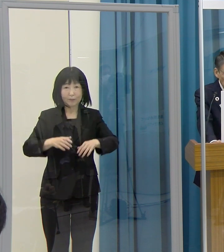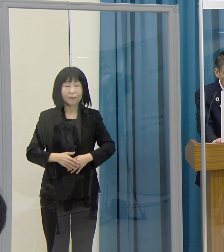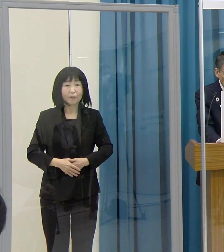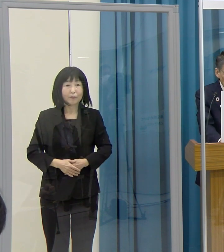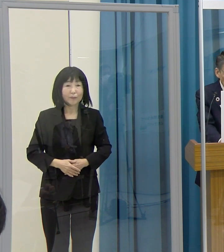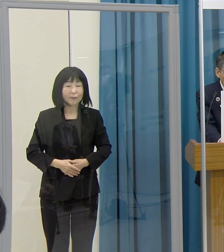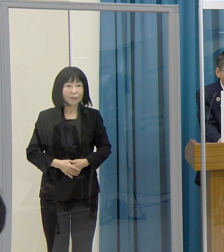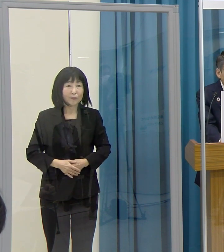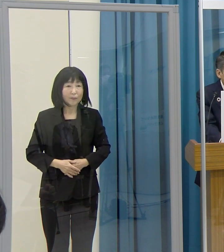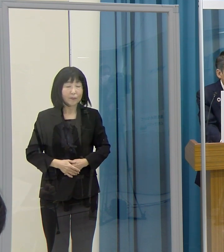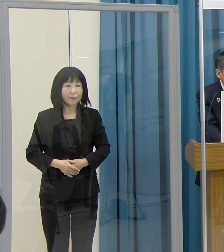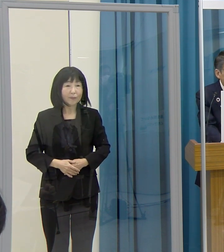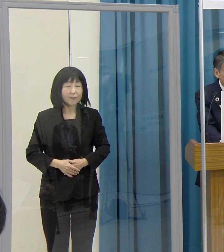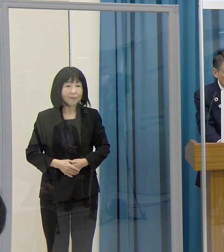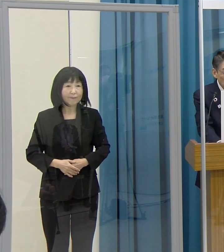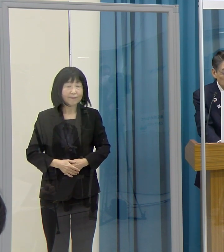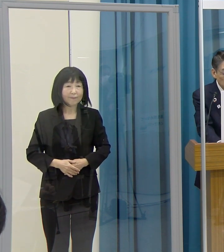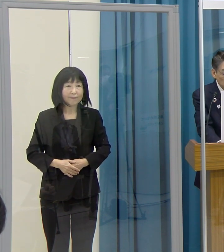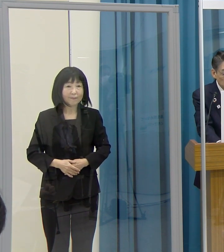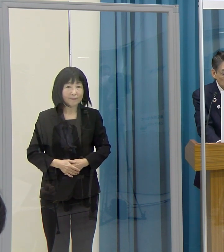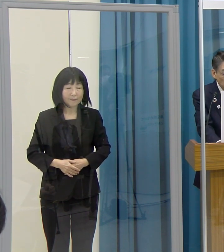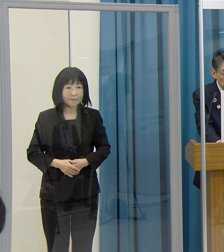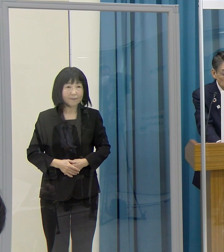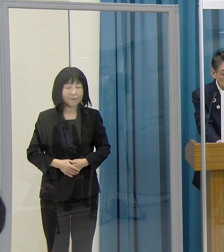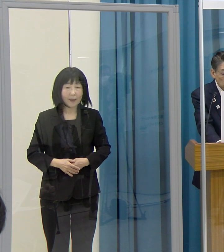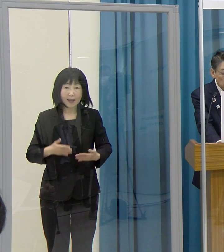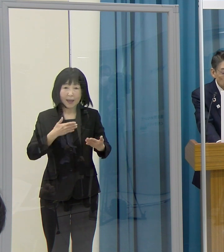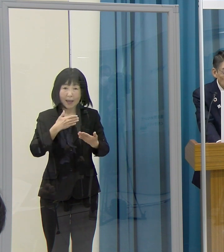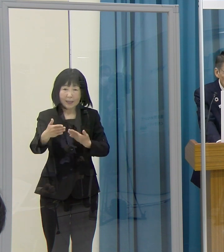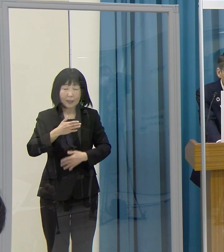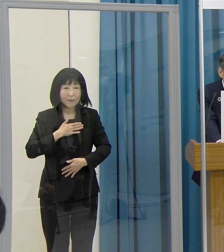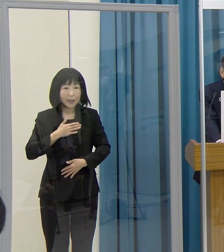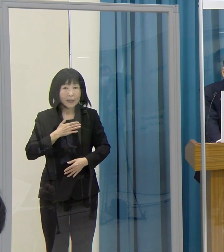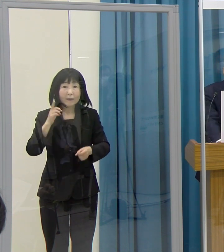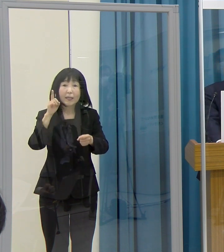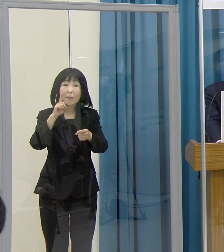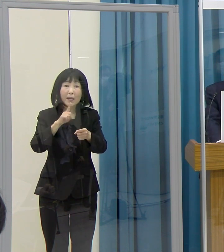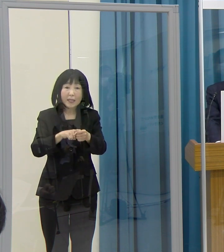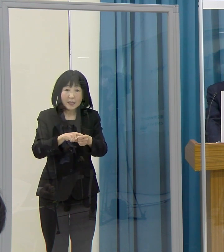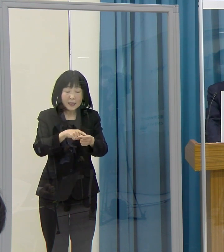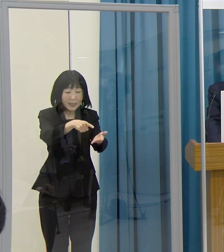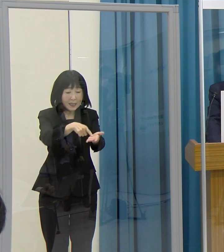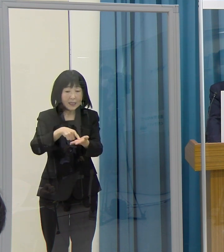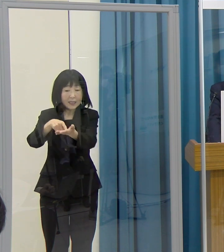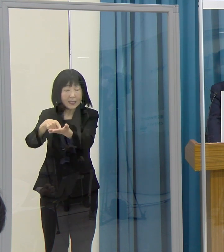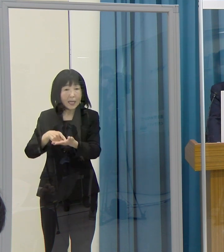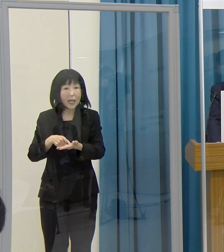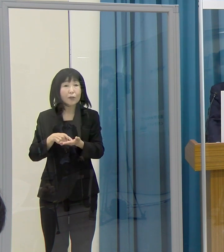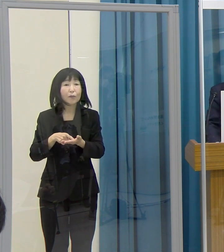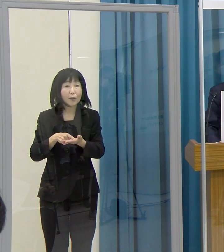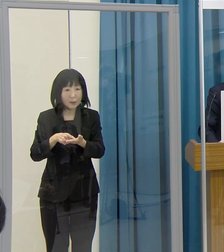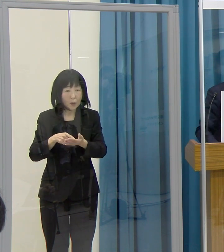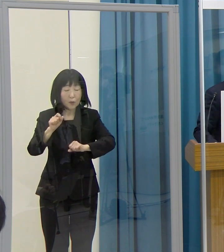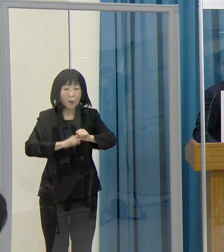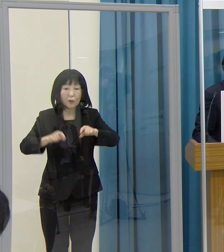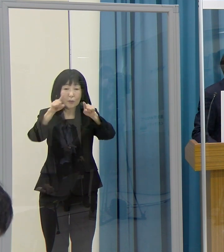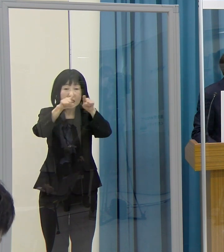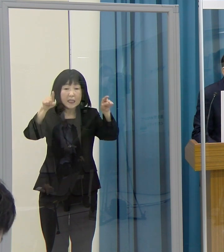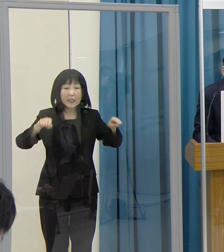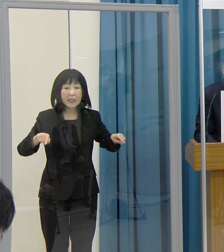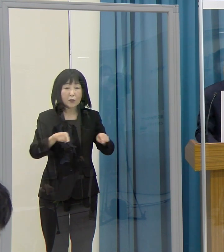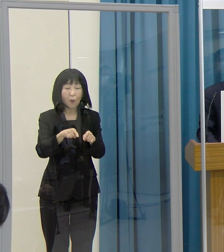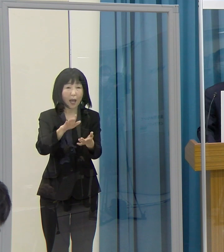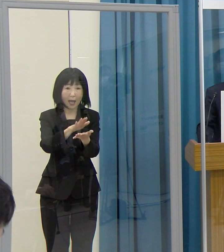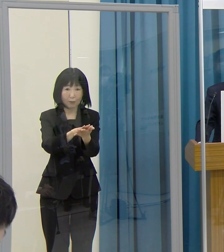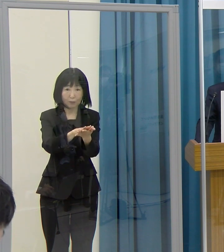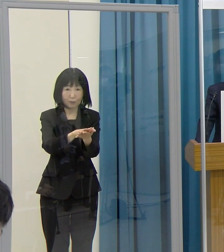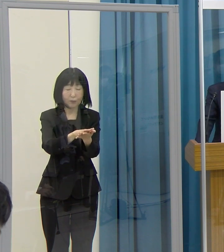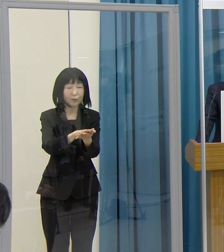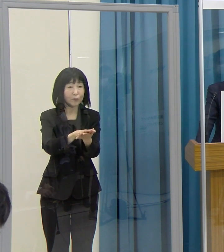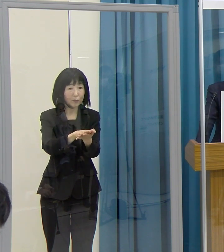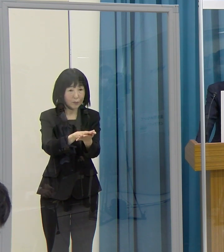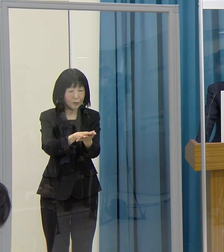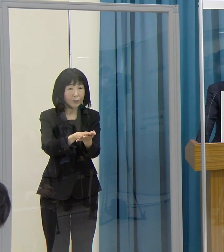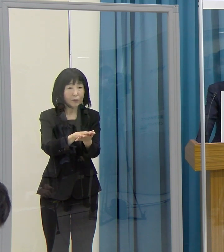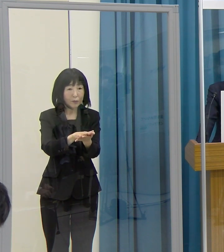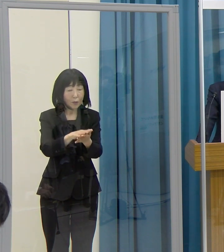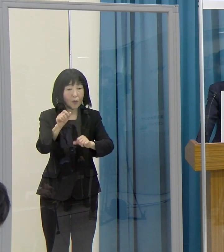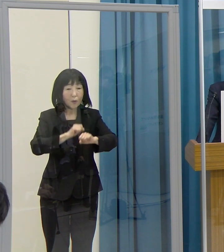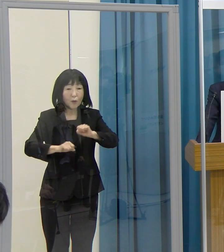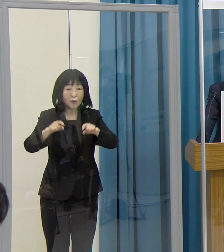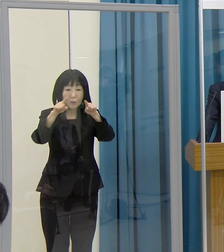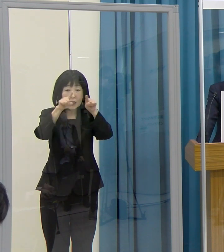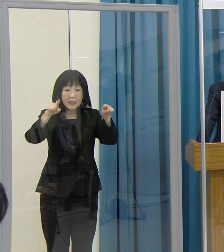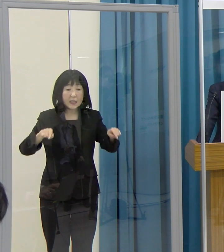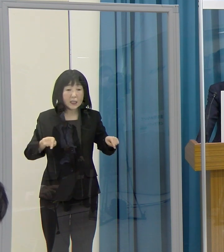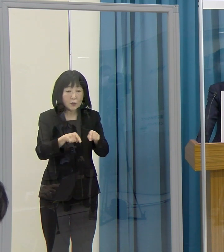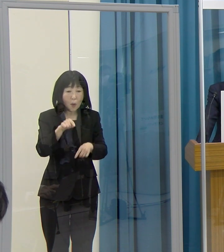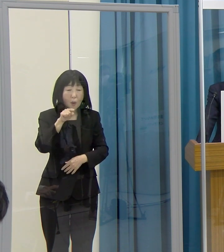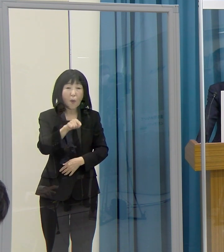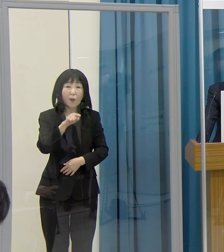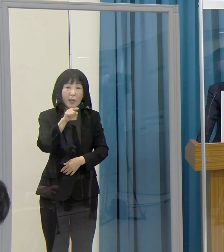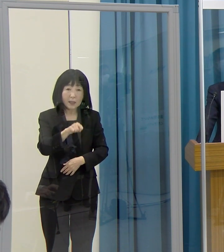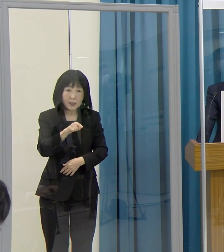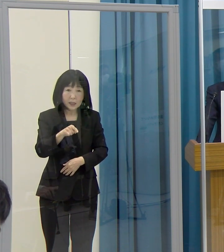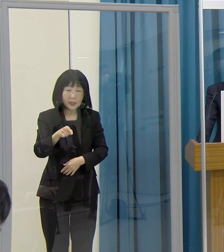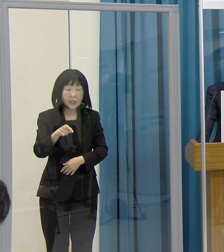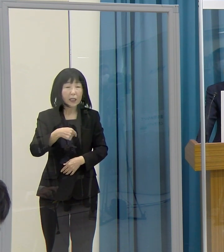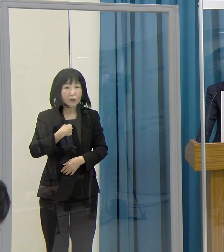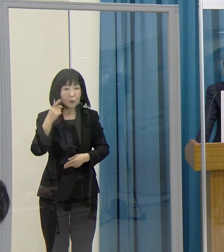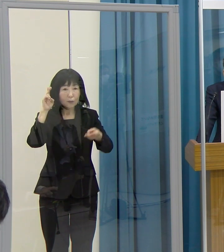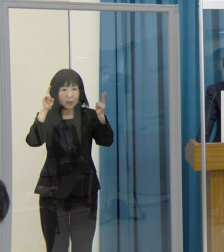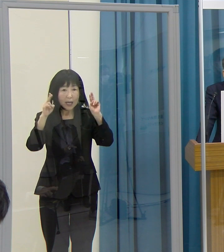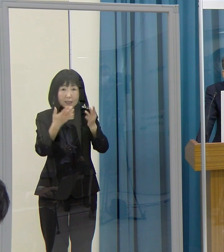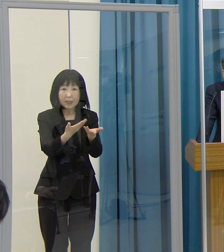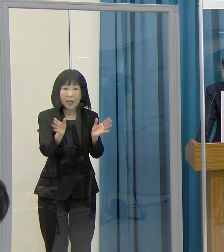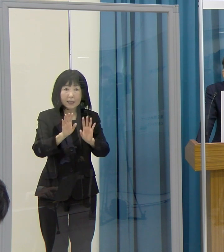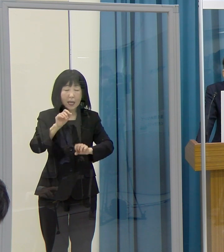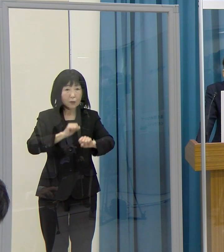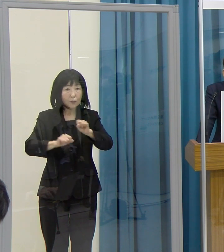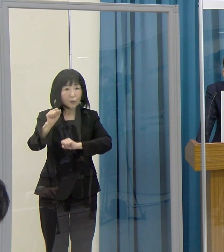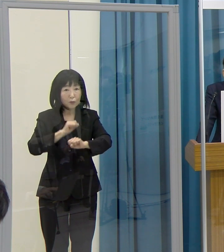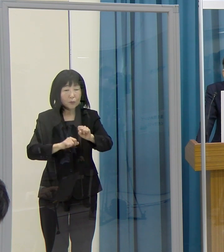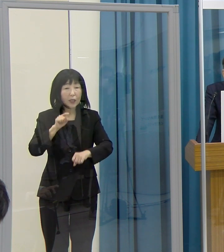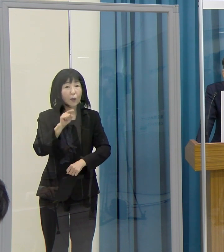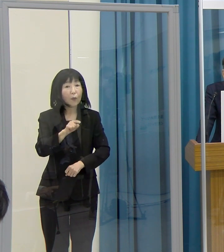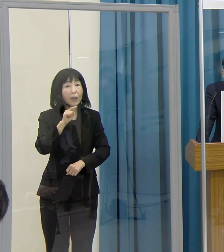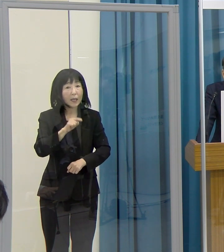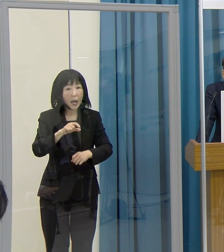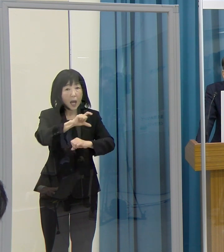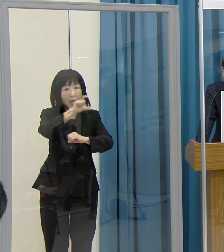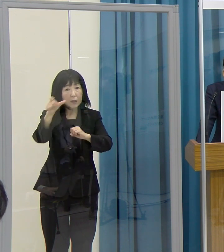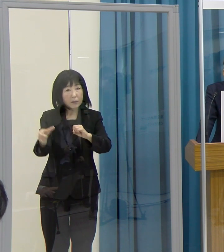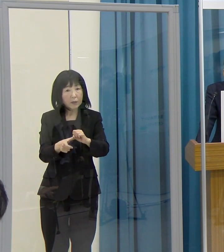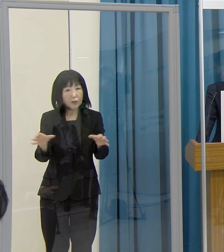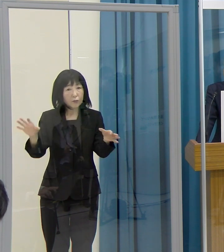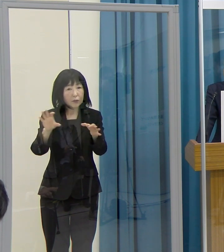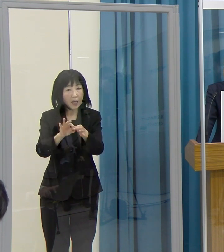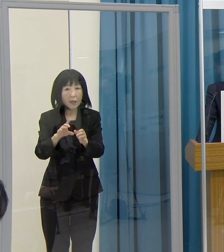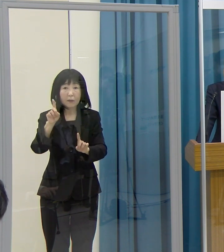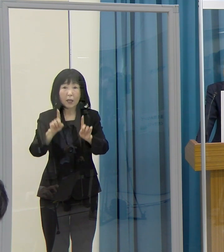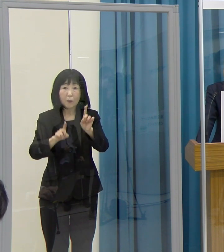これを明らかにするために、申請の際に作成いただく取組シートがあります。この取組シートに、どういった取り組みがＳＤＧｓにつながるかを具体的に分かりやすく示しているので、